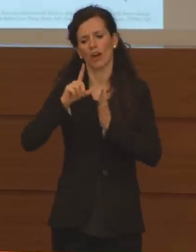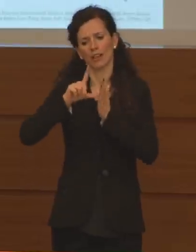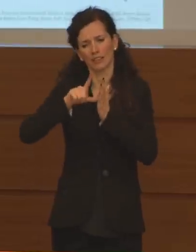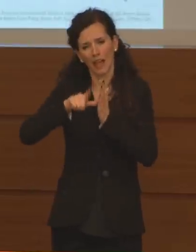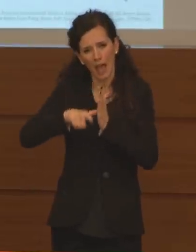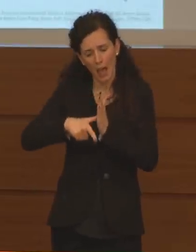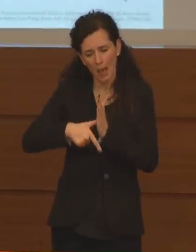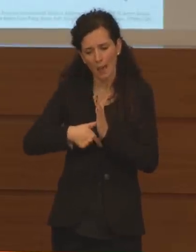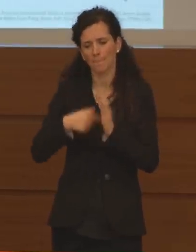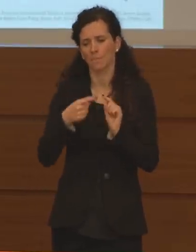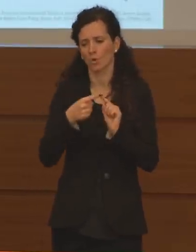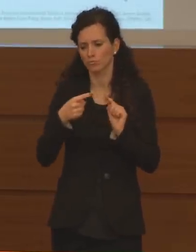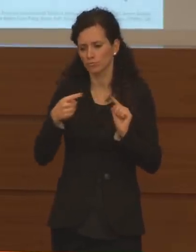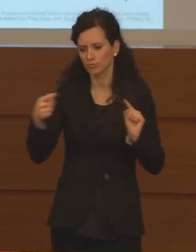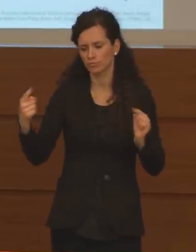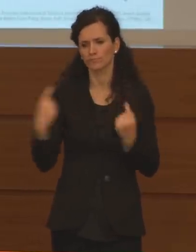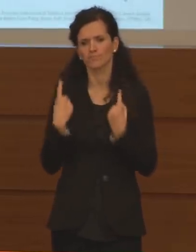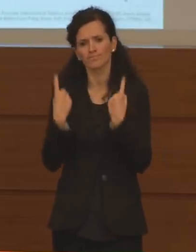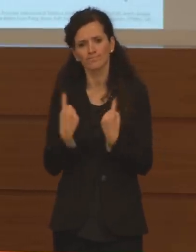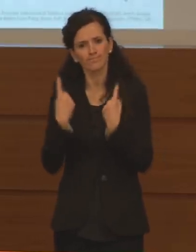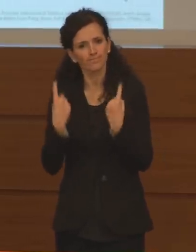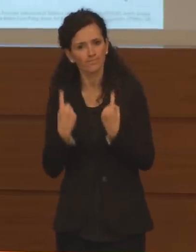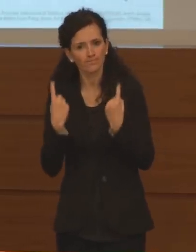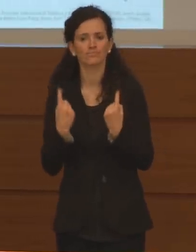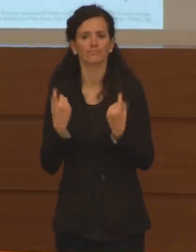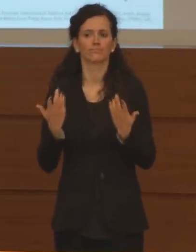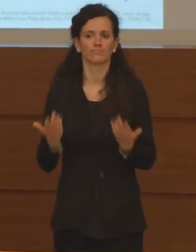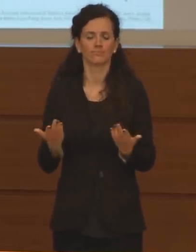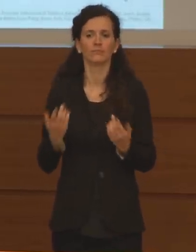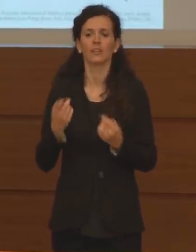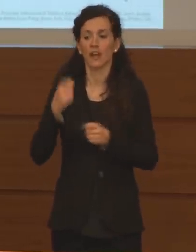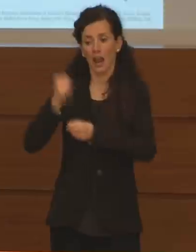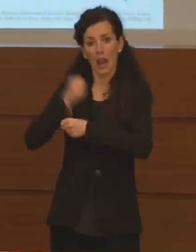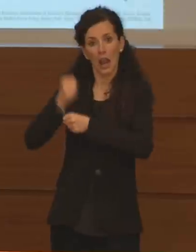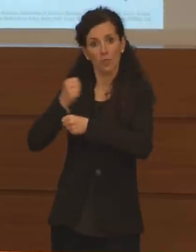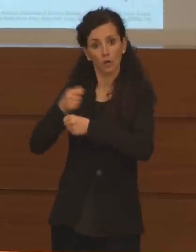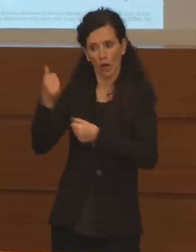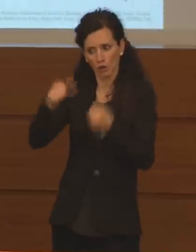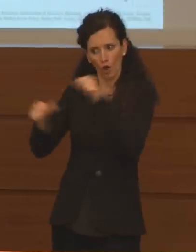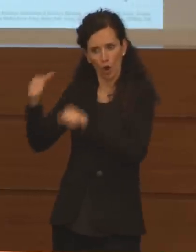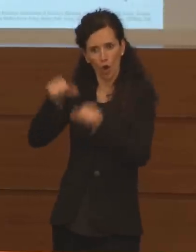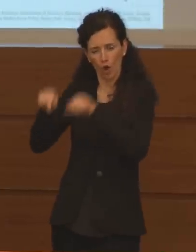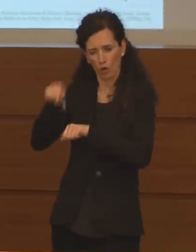è dovuto al fatto che nel momento in cui il laboratorio di riferimento regionale